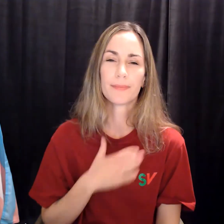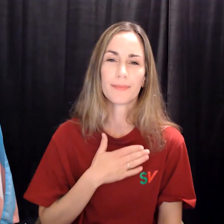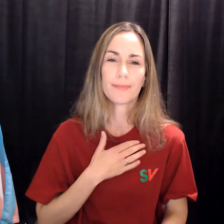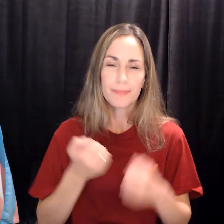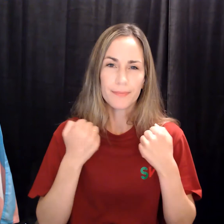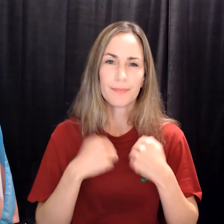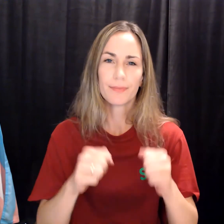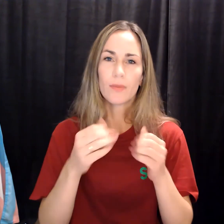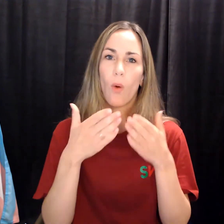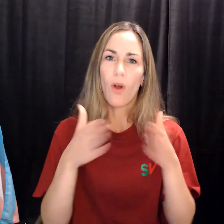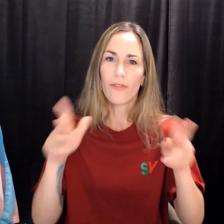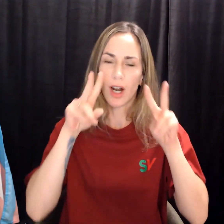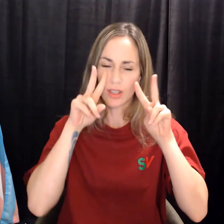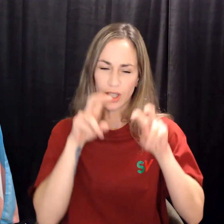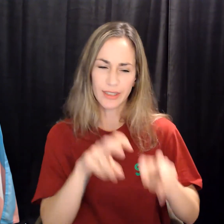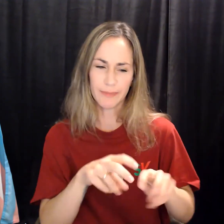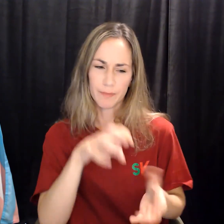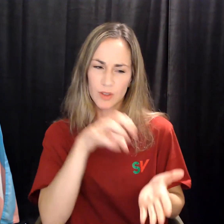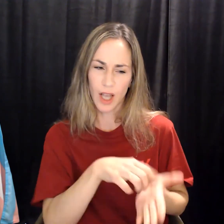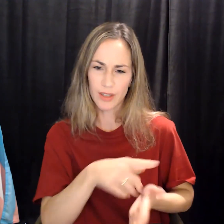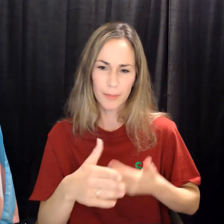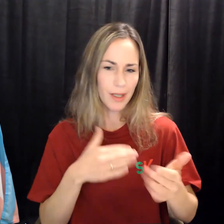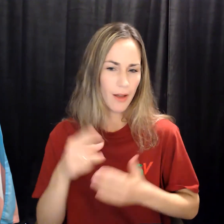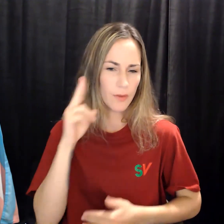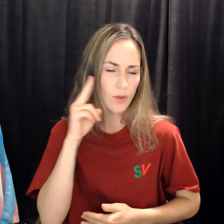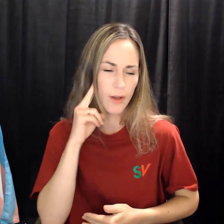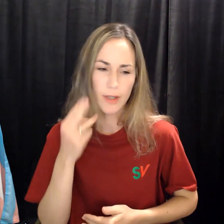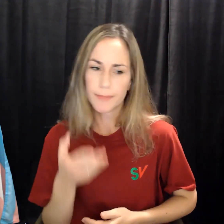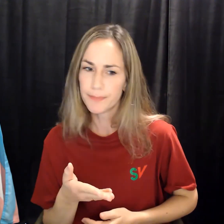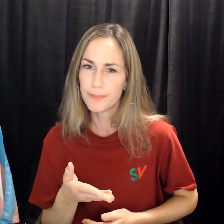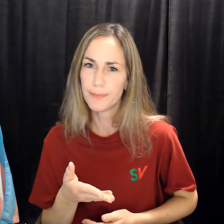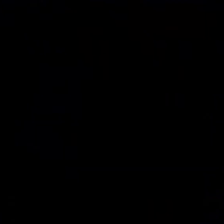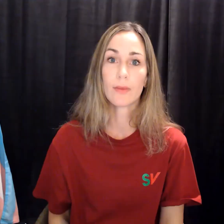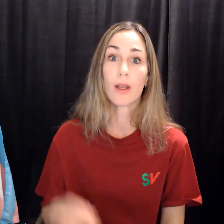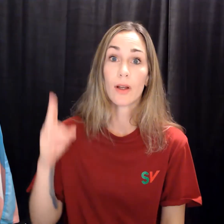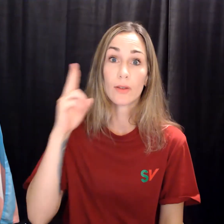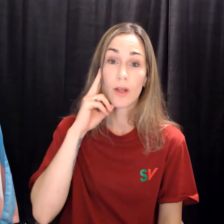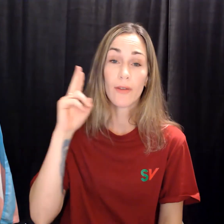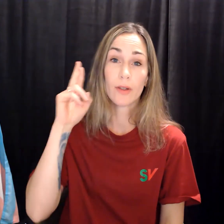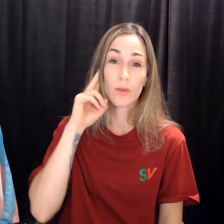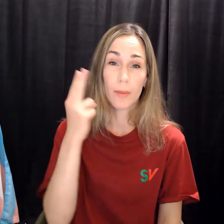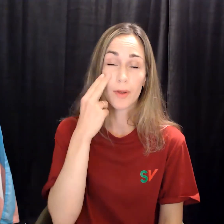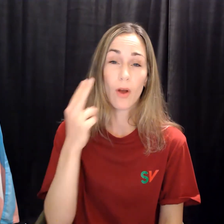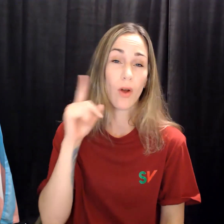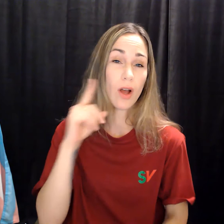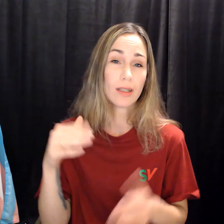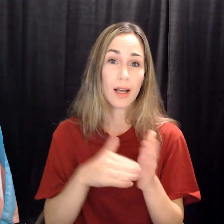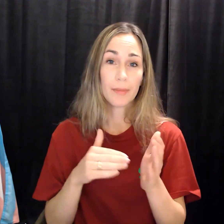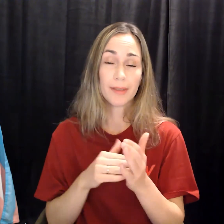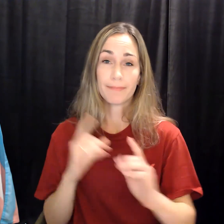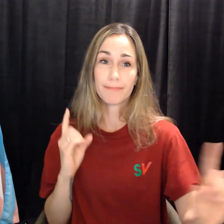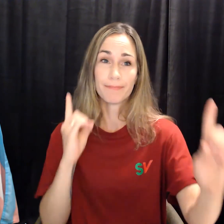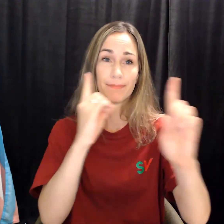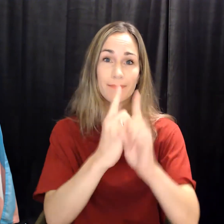Vi vil ta initiativ til en offentlig granskning av statens behandling av døve. Vi vil sikre at døve, hørselshemmede og døvblinde har rett på